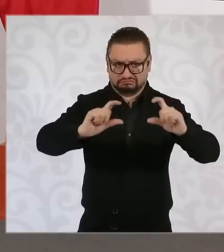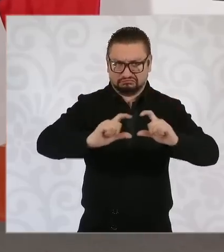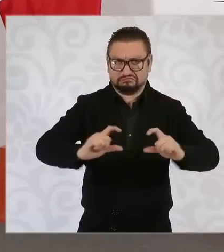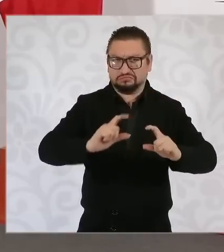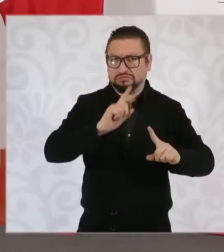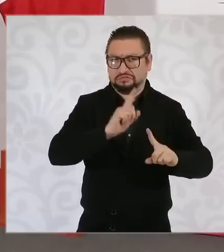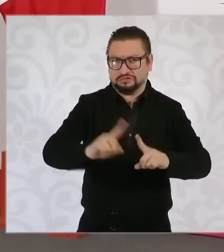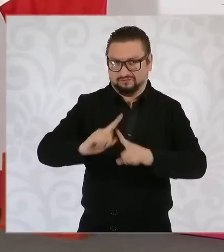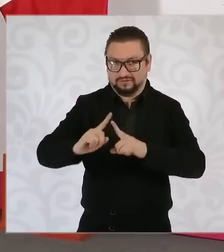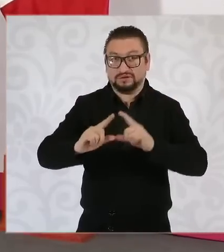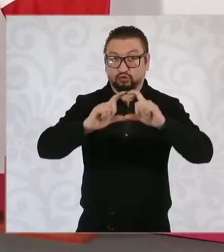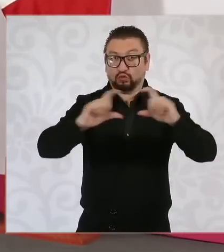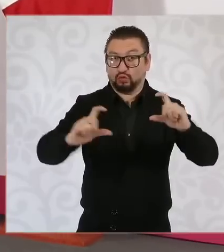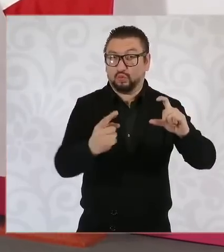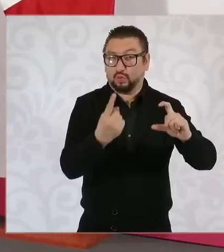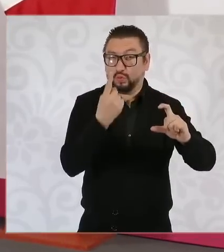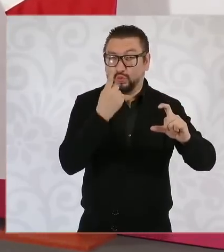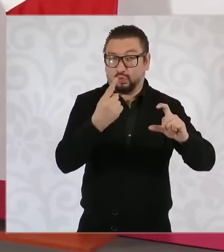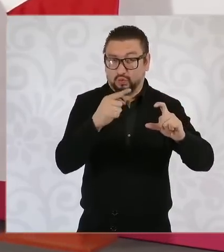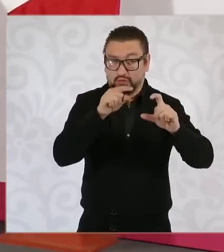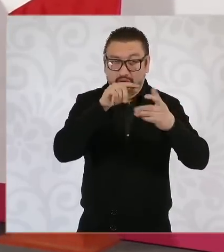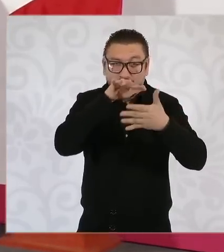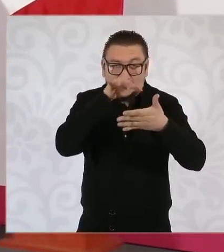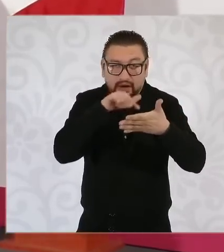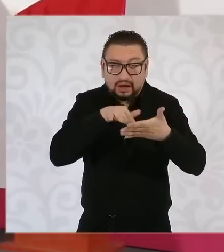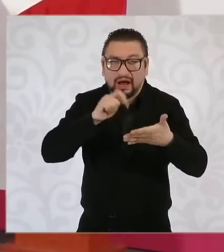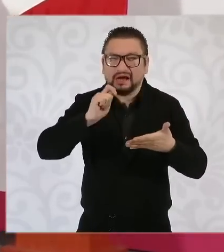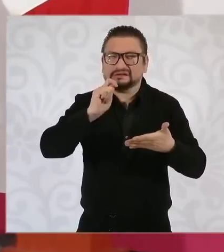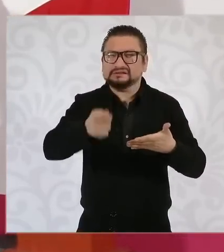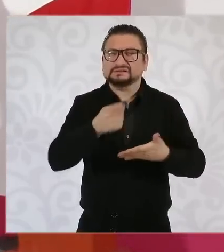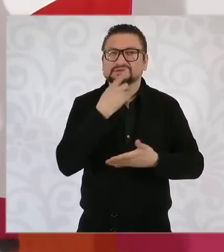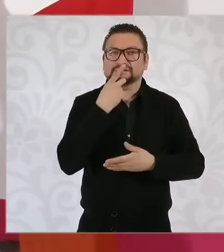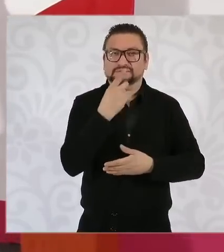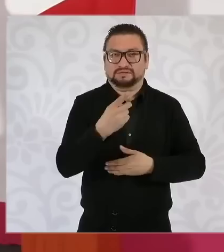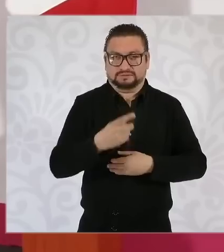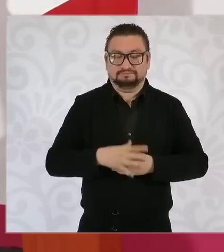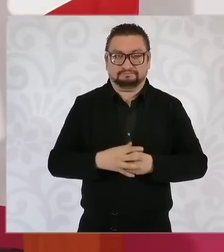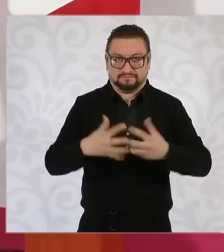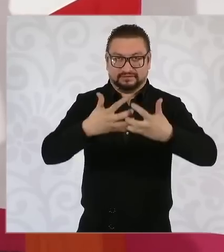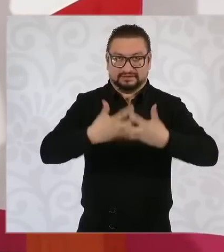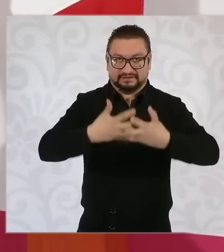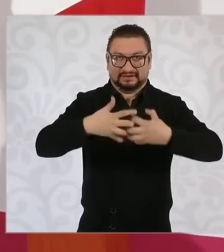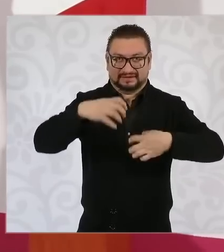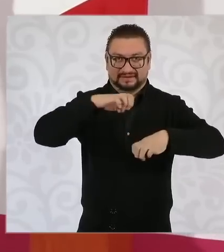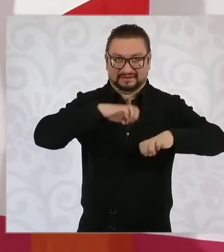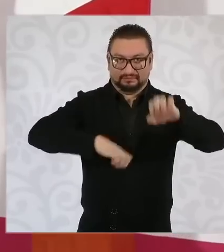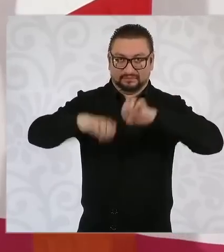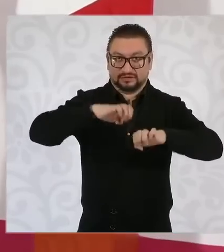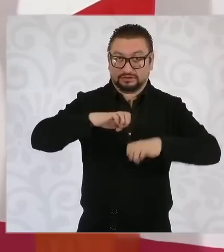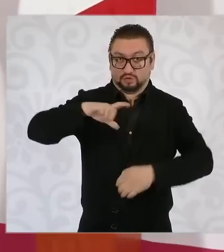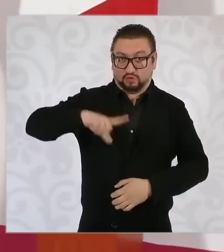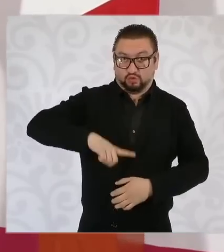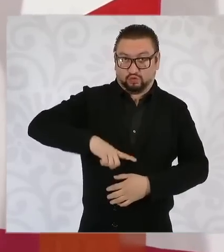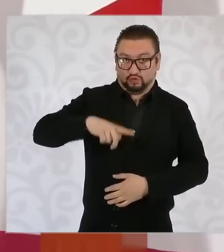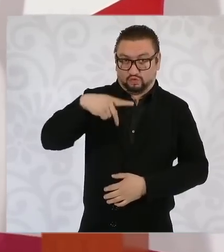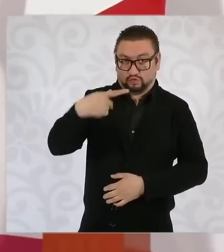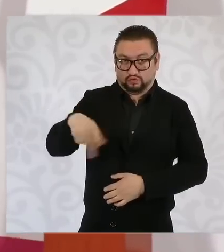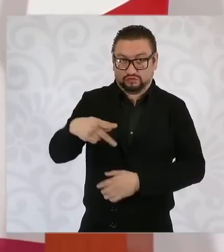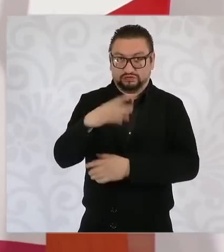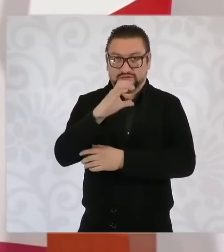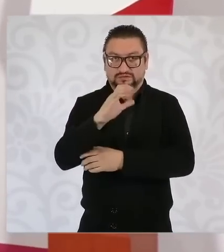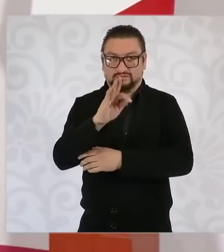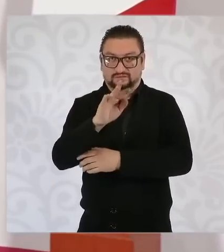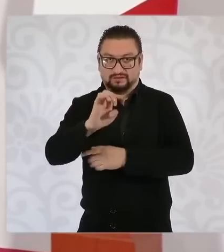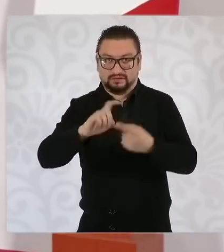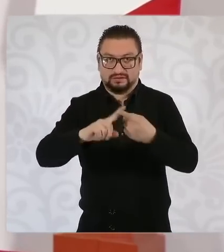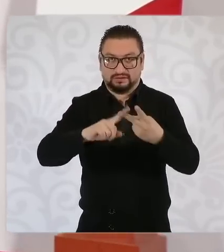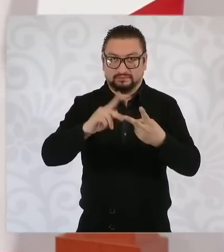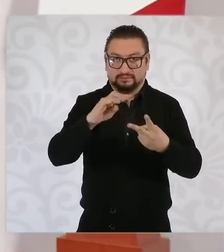uno de ellos eh que dice que las empresas públicas CFE y Pemex dejan de ser empresas